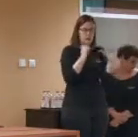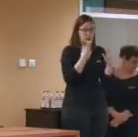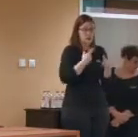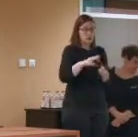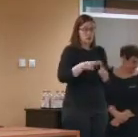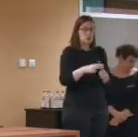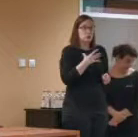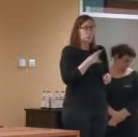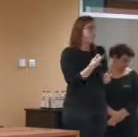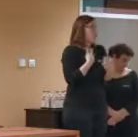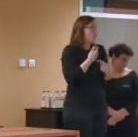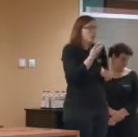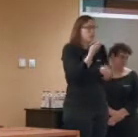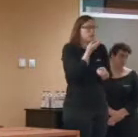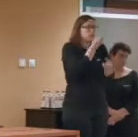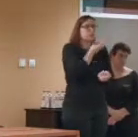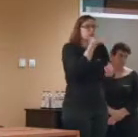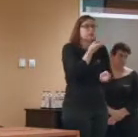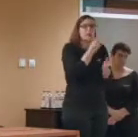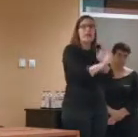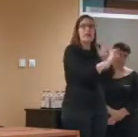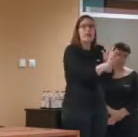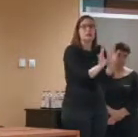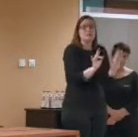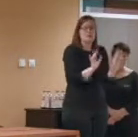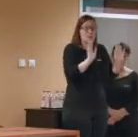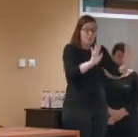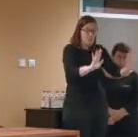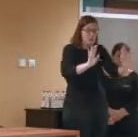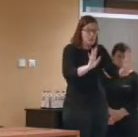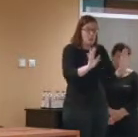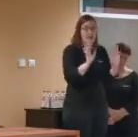puede ser que lo que estemos publicando sea legal, pero esto no deja de